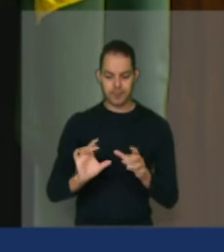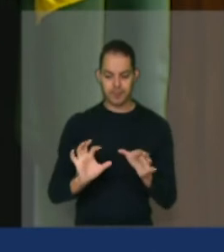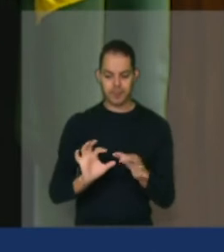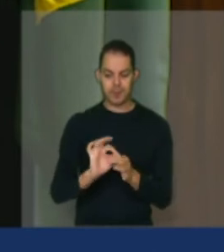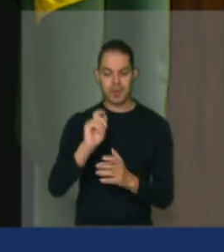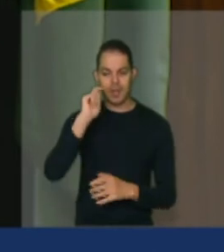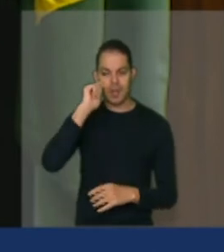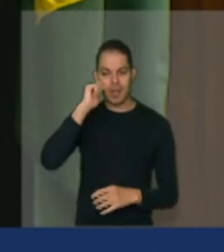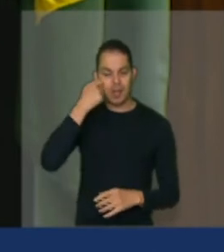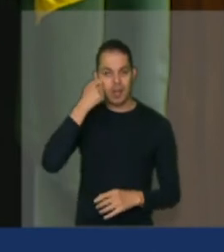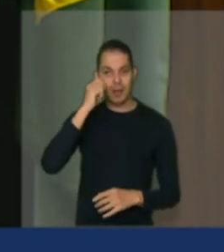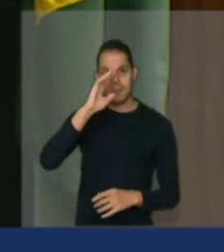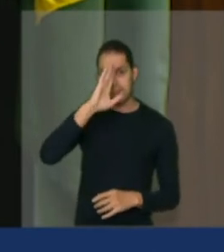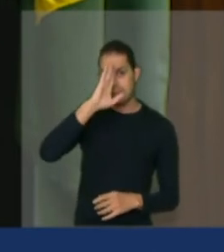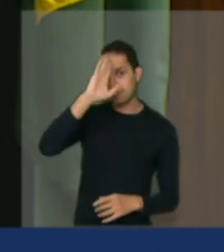NEGRA COLOCOU COMO PRINCIPAL,